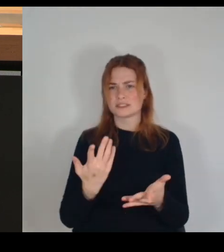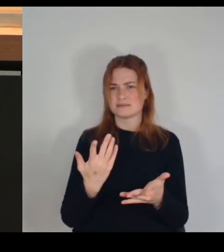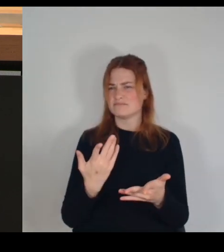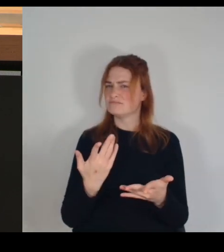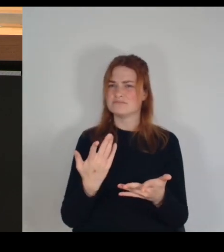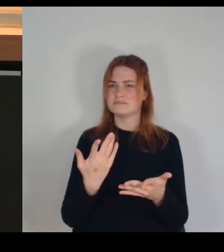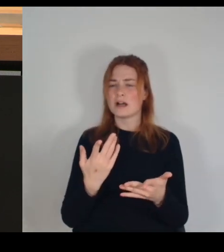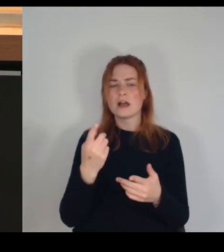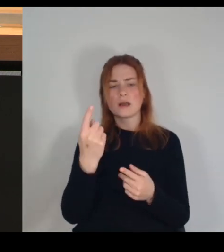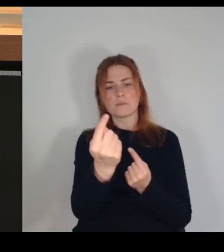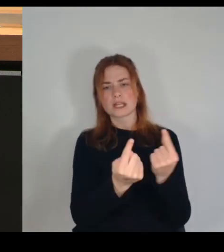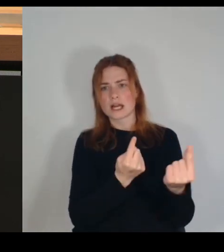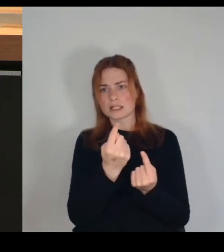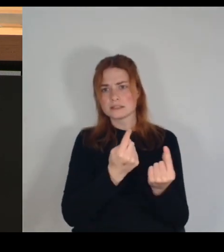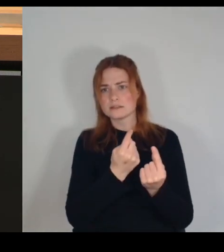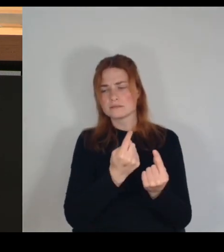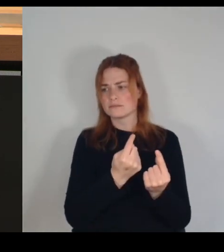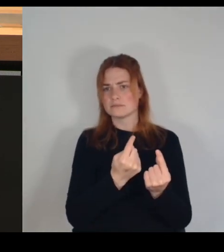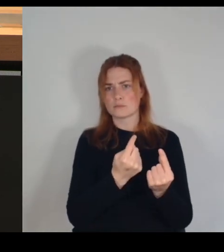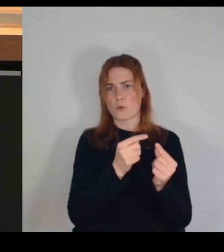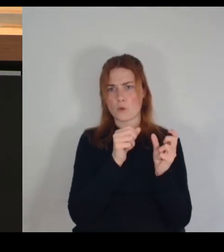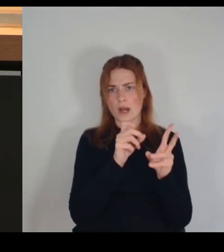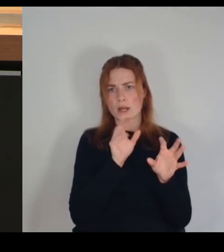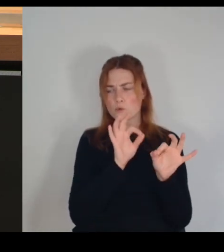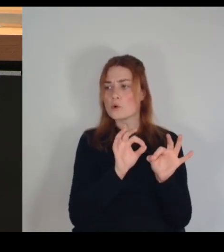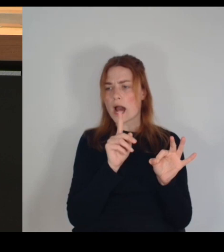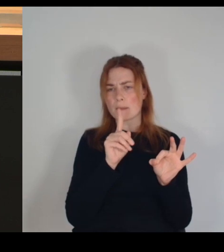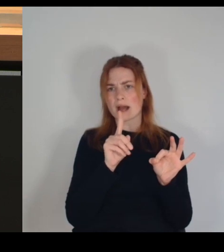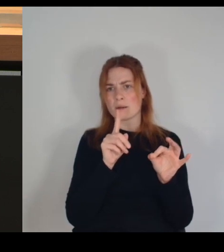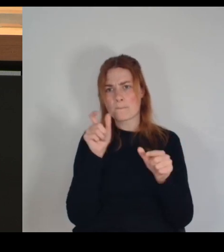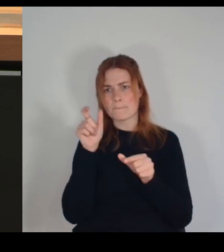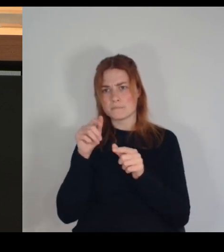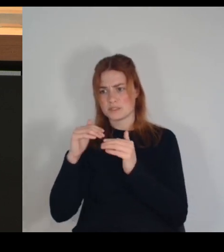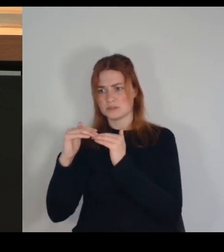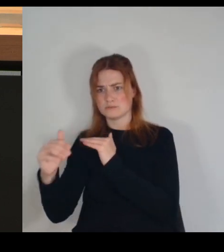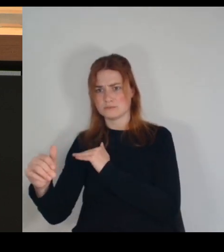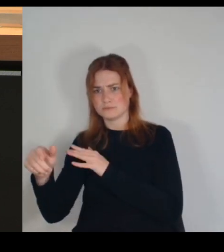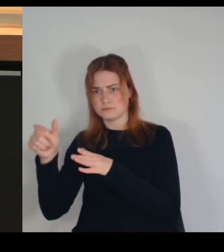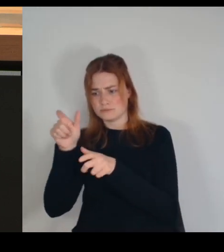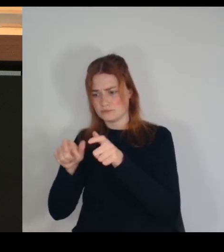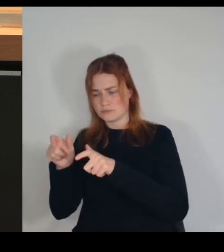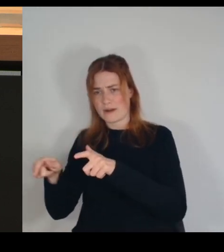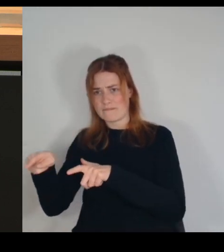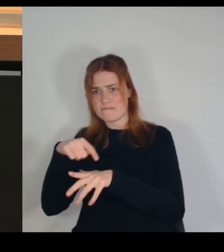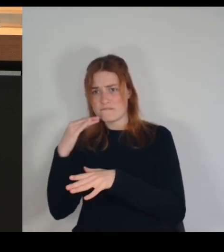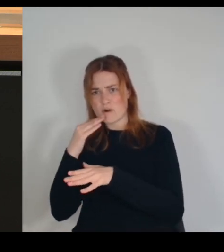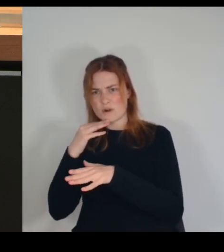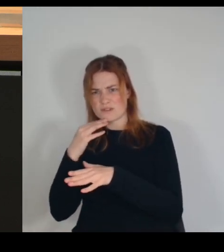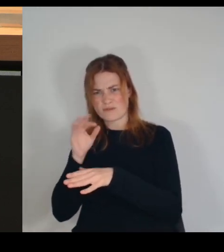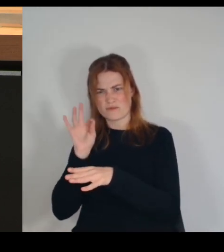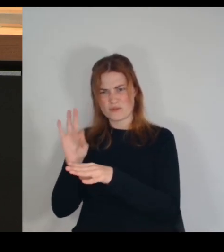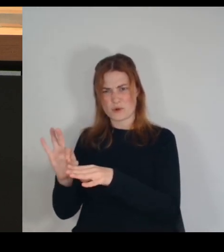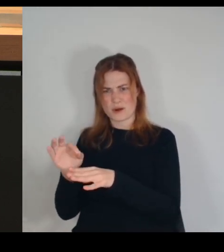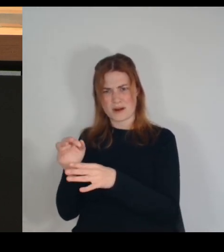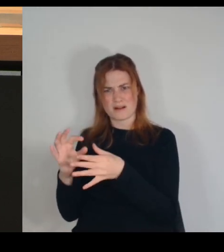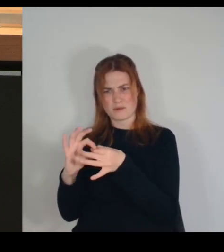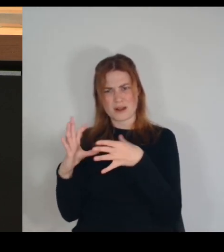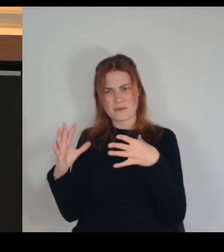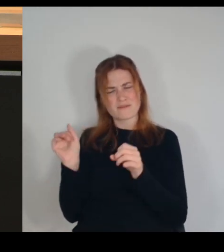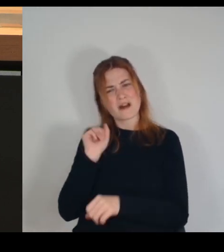Mit nahezu theatralischem Tamtam schaffen wir es, Bauprojekte über Jahrzehnte zu verschleppen und stellen dann fest Es geht.